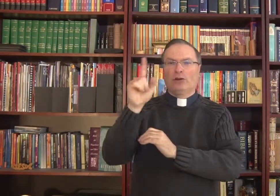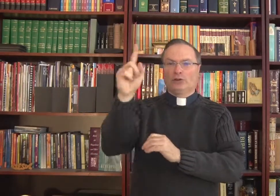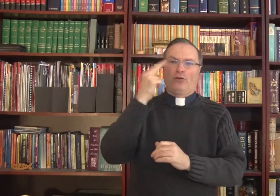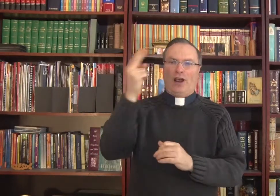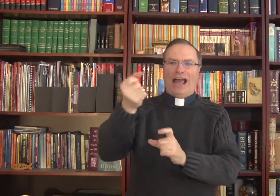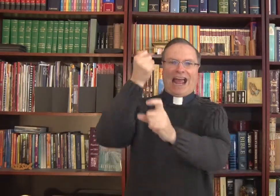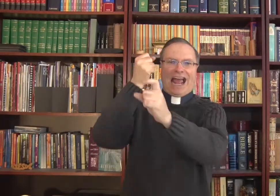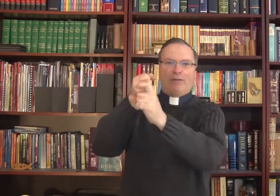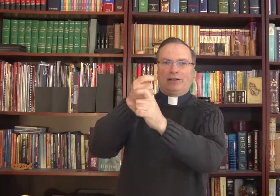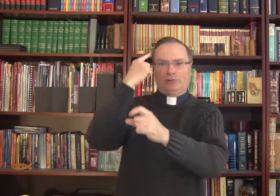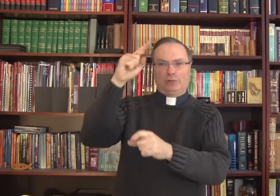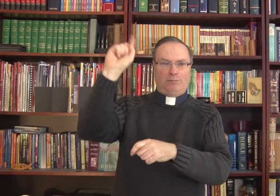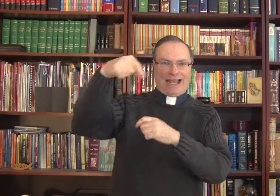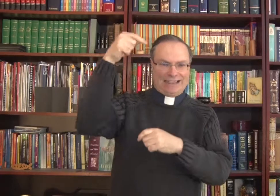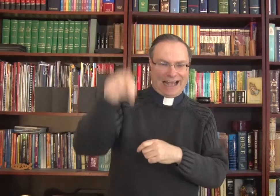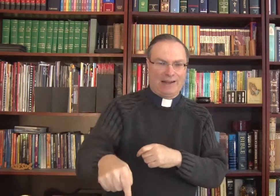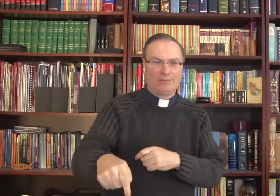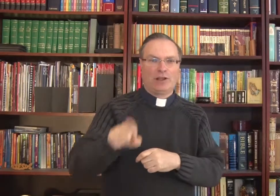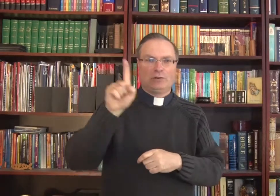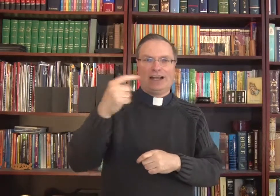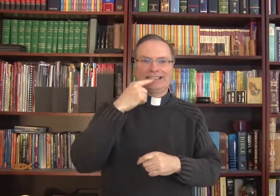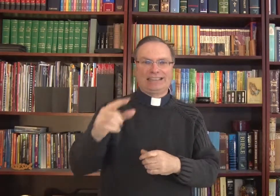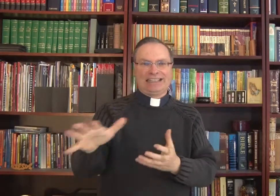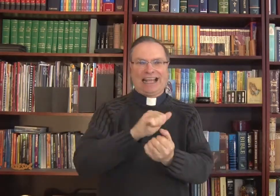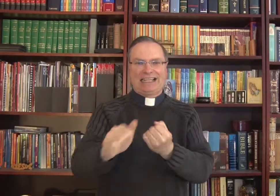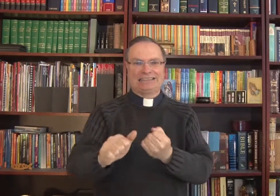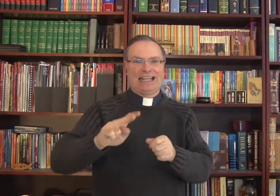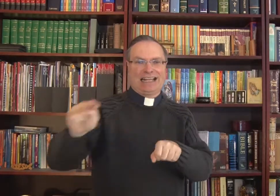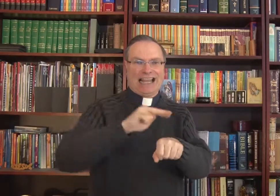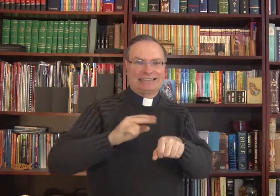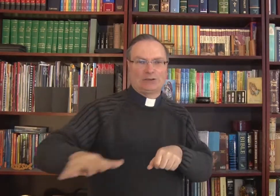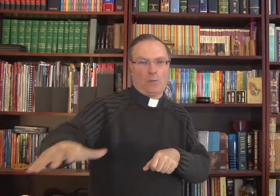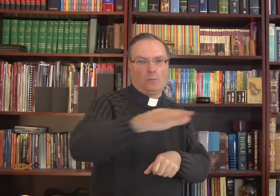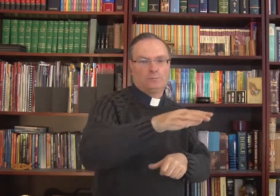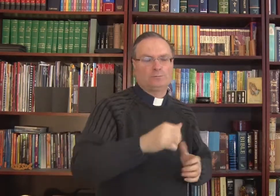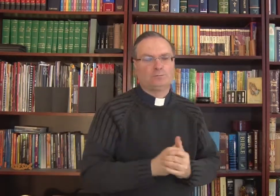Te voilà abattu par terre, toi qui terrassais les nations!»